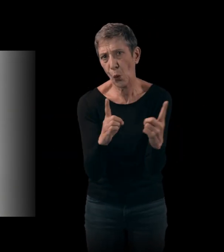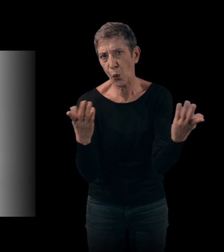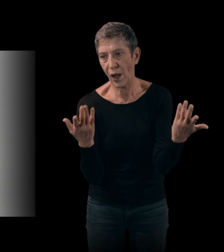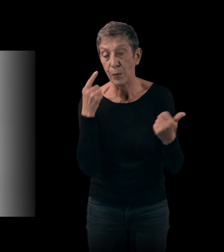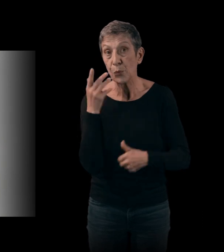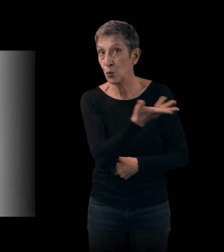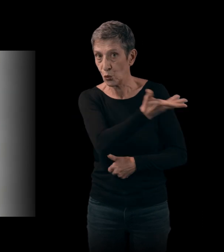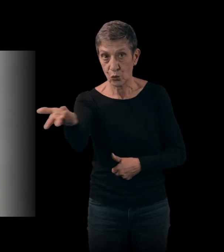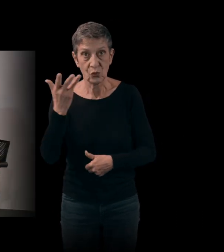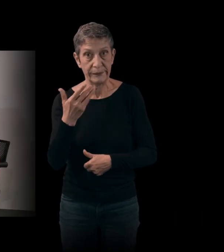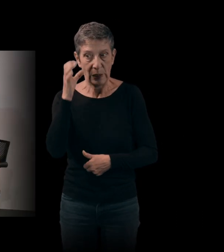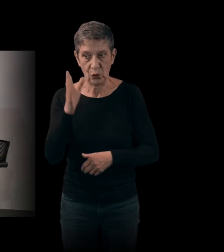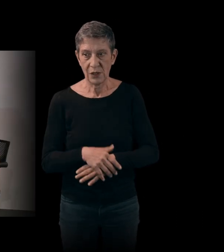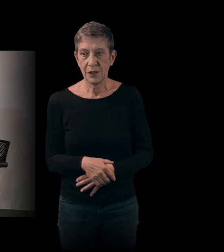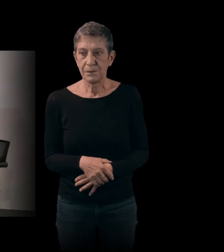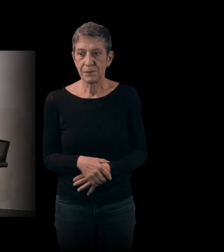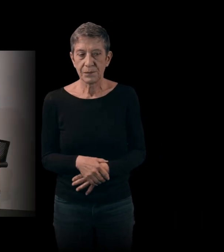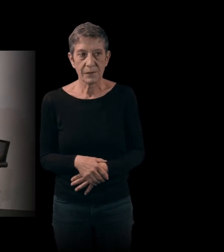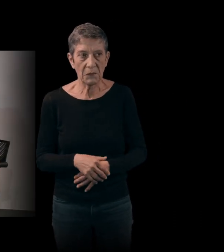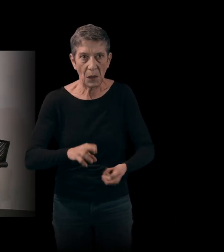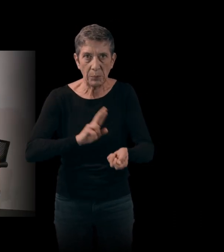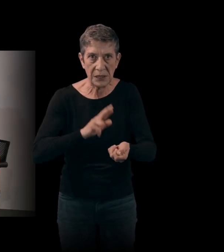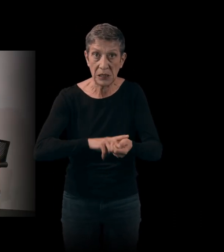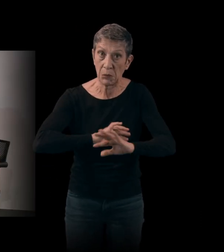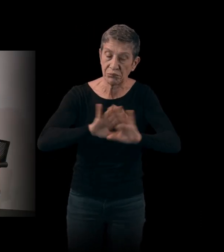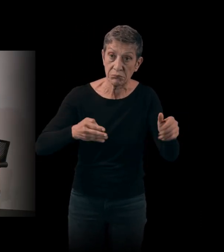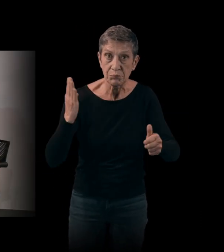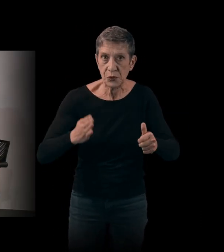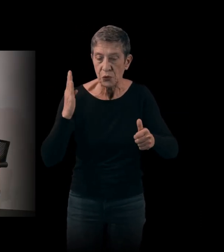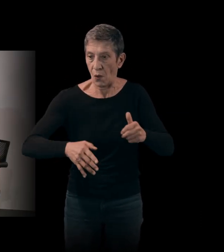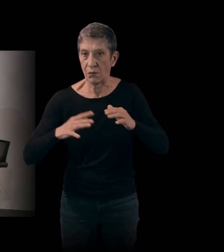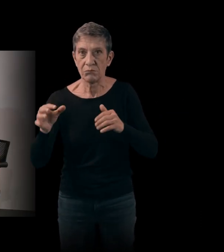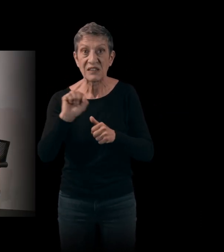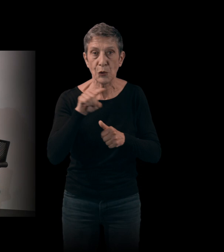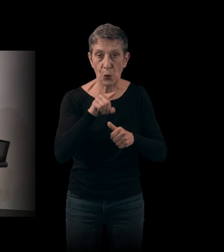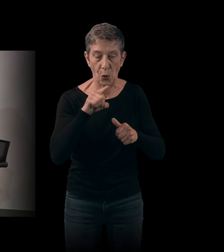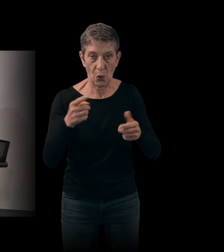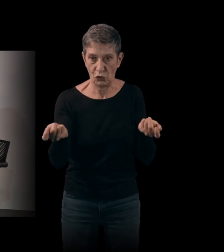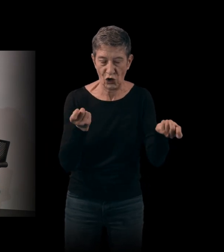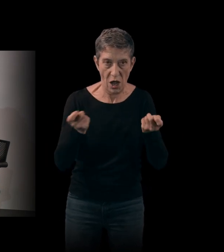vous entendiez ça aussi : "Le beat devient vite nécessaire. (Sadio) gère tout ce qui sort de l'enceinte et les basses fond ventilos,